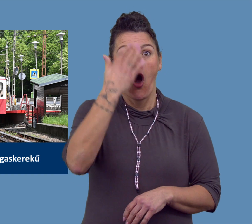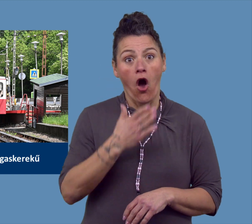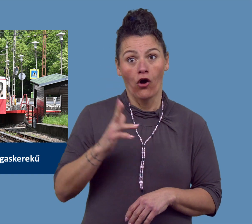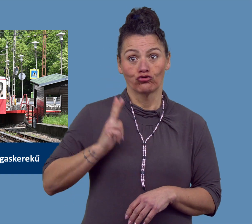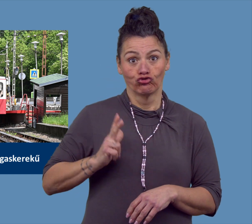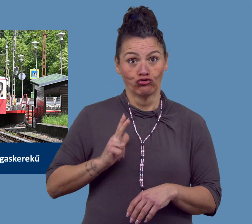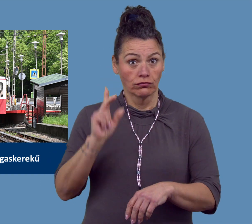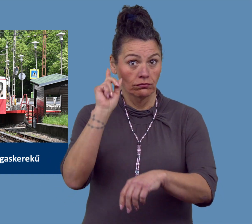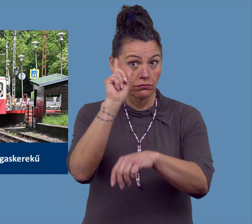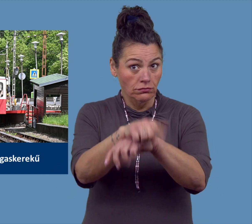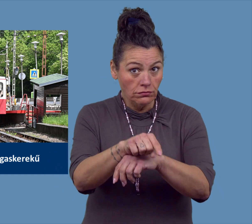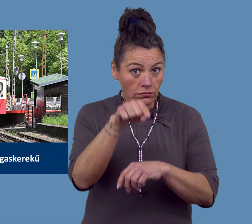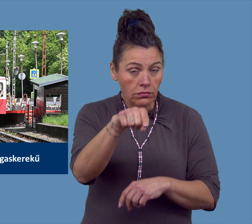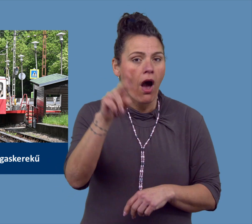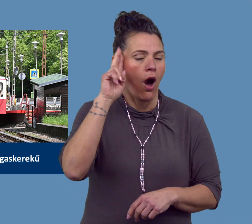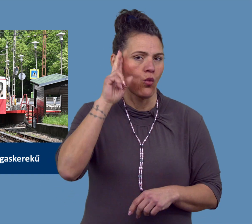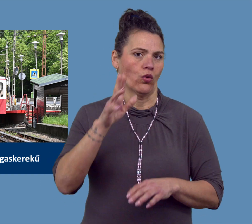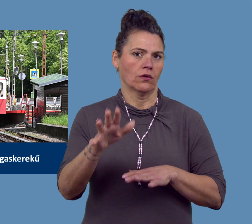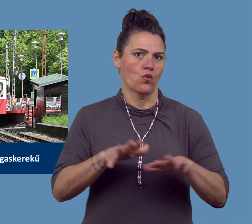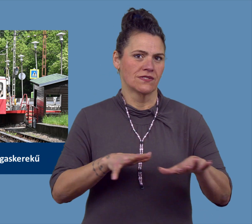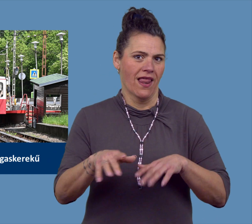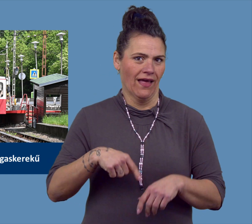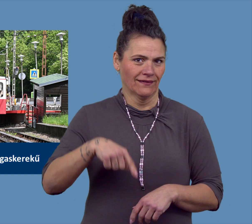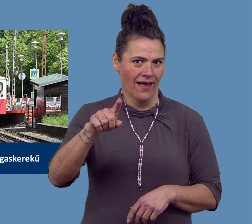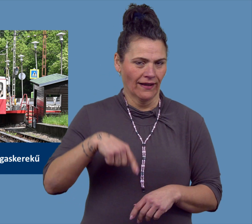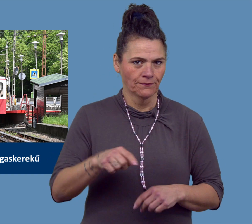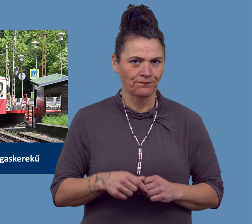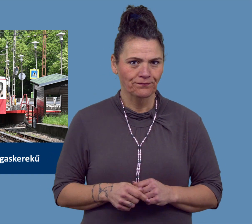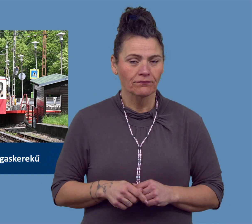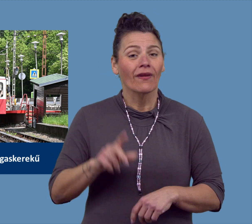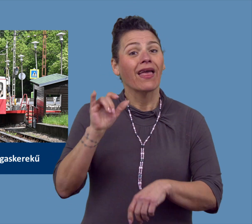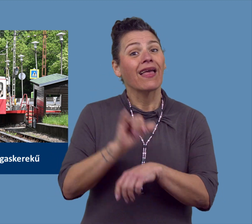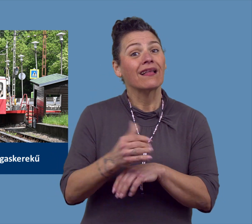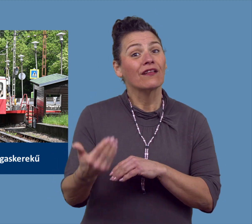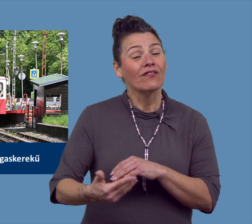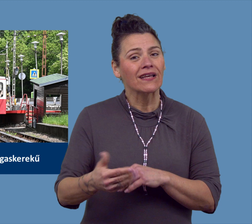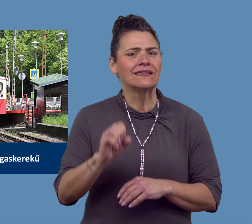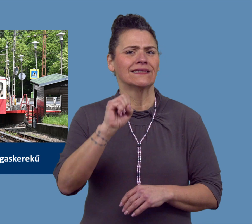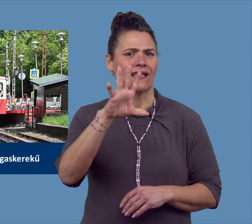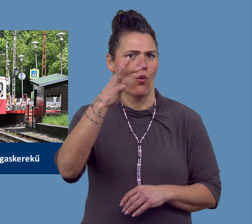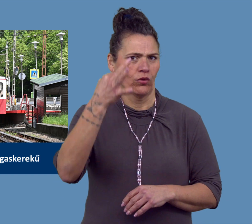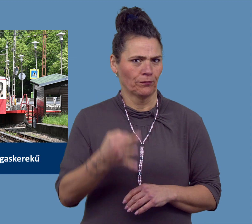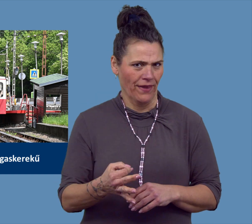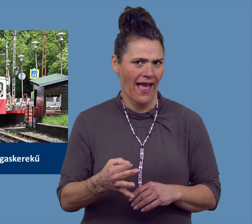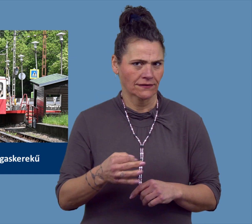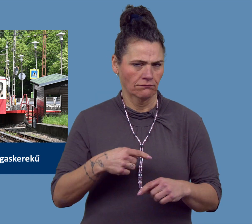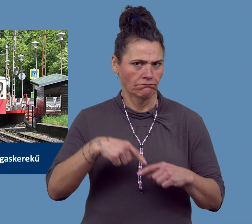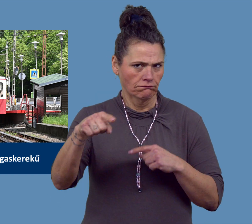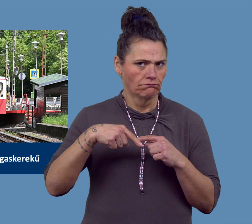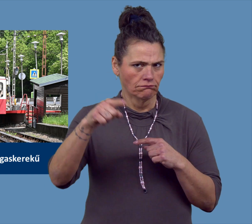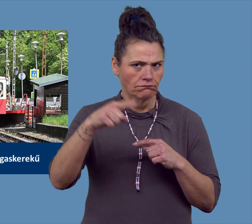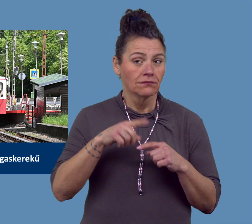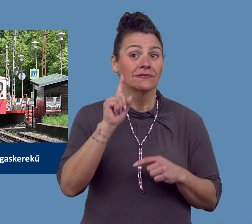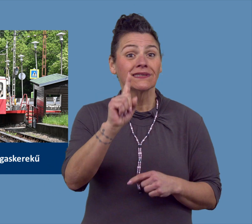A járat hajnalban és a késő esti órákban csak akkor és azon a szakaszon közlekedik, amelyet előzetesen megrendeltek. Hétvégén, napközben 15 percenként járnak majd a szerelvények,